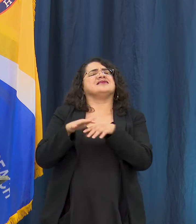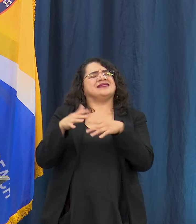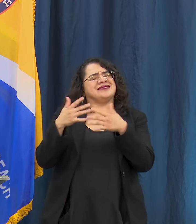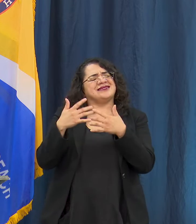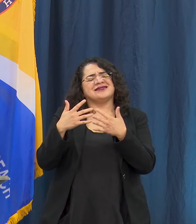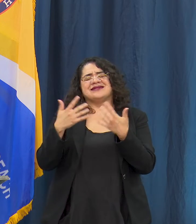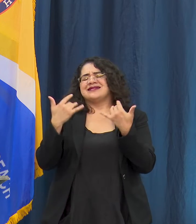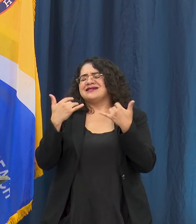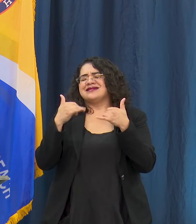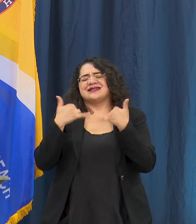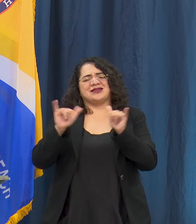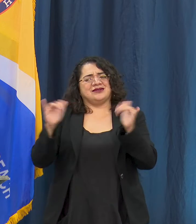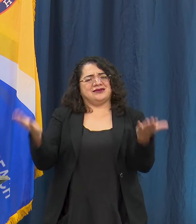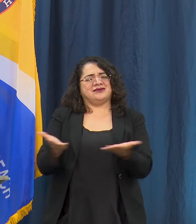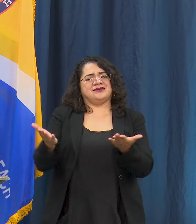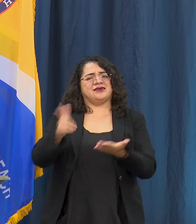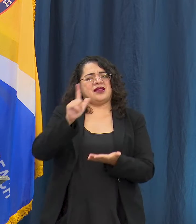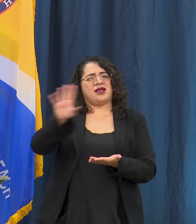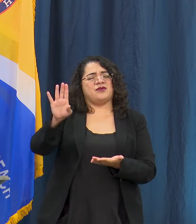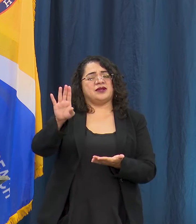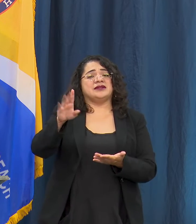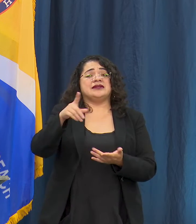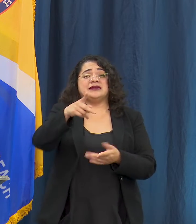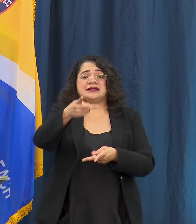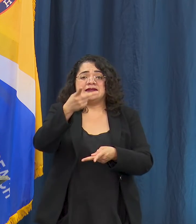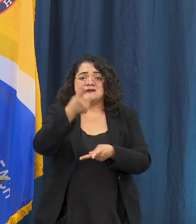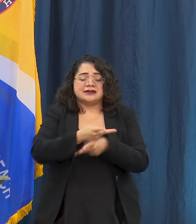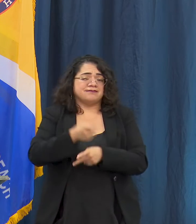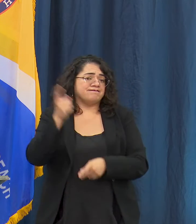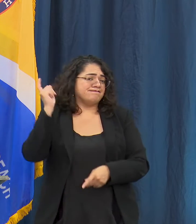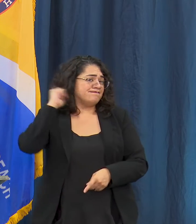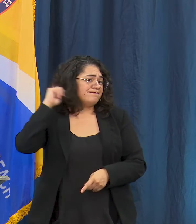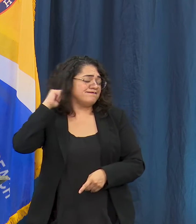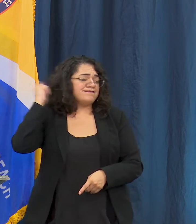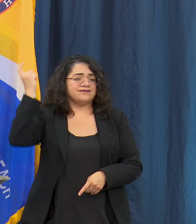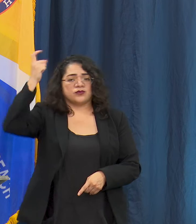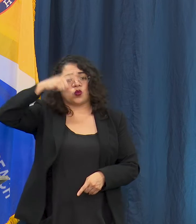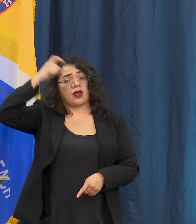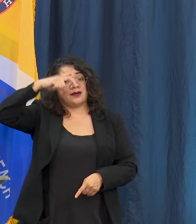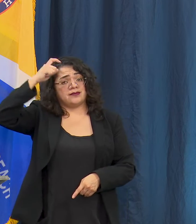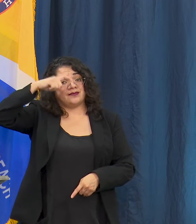insist emos caiman tengan alerta que dicen casa spores con exception de